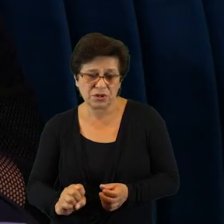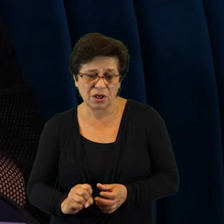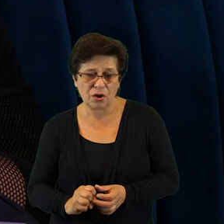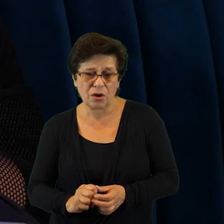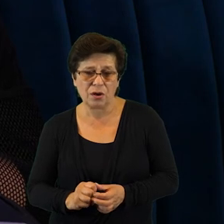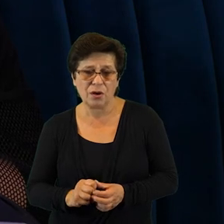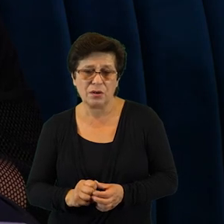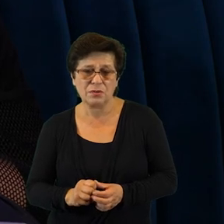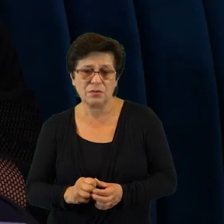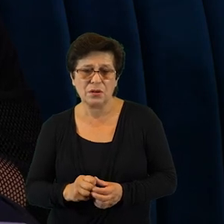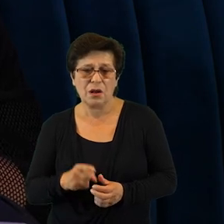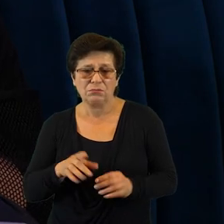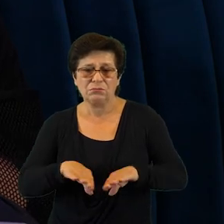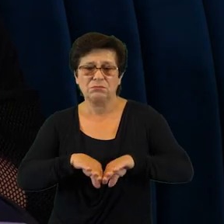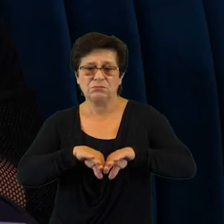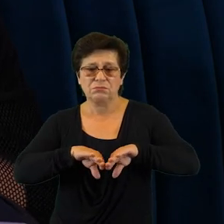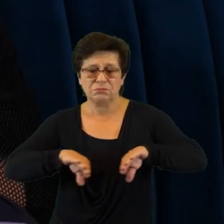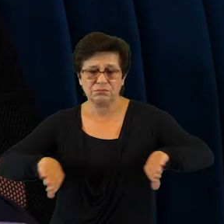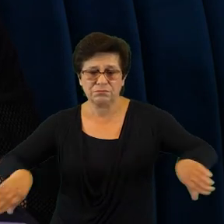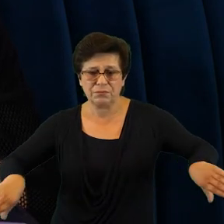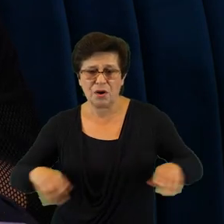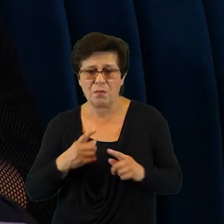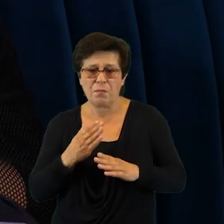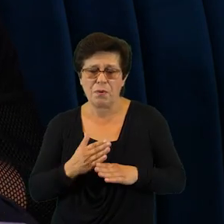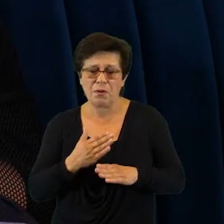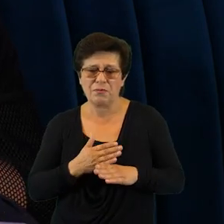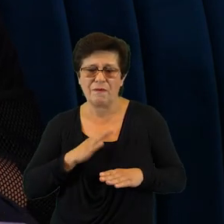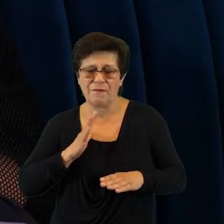I powolne rozejście się z częścią Skamandrytów,